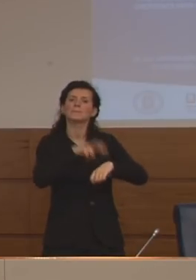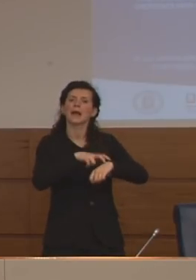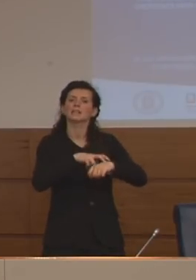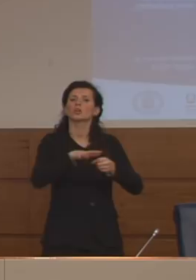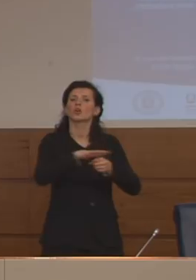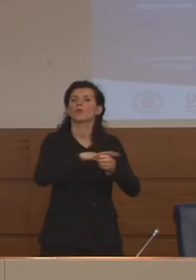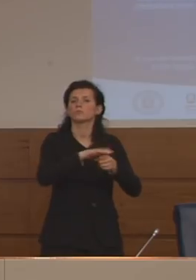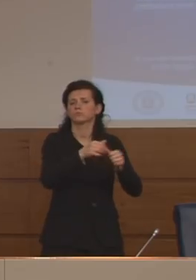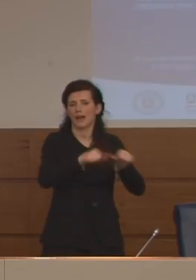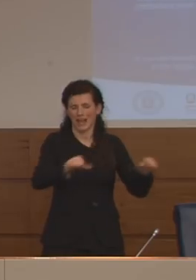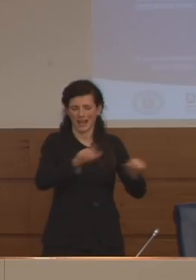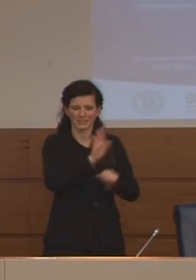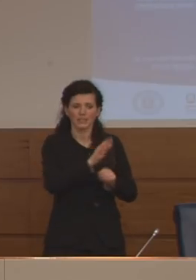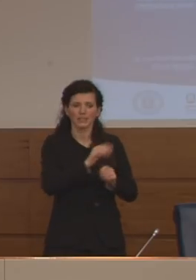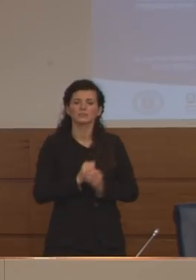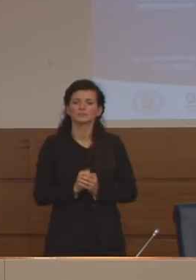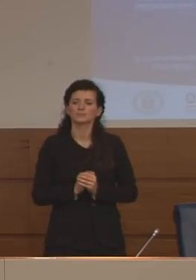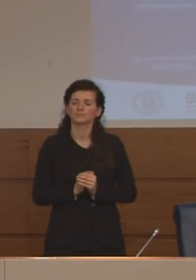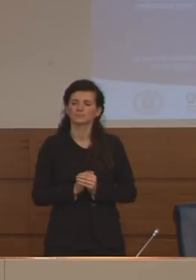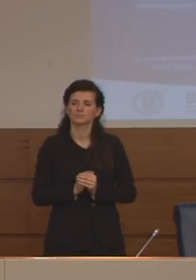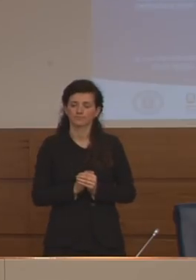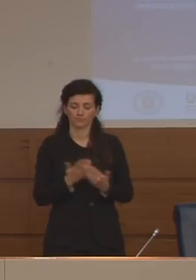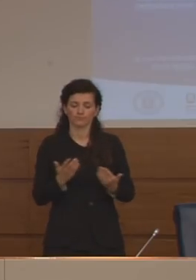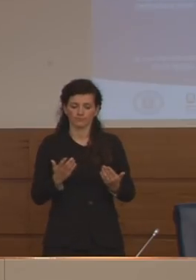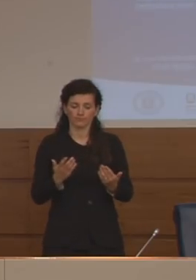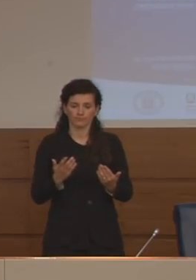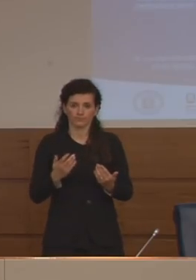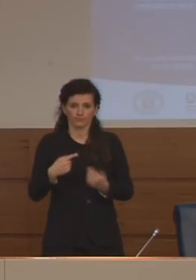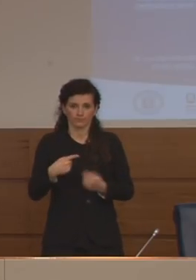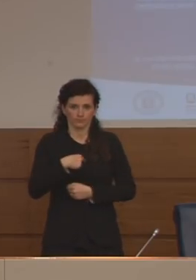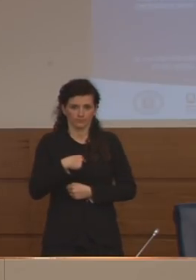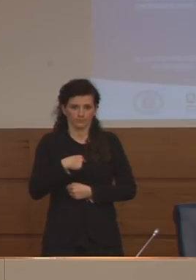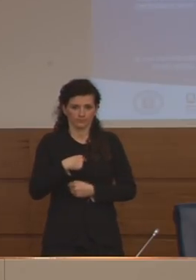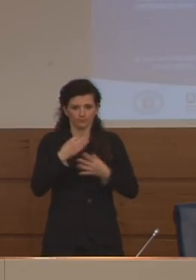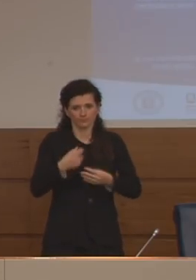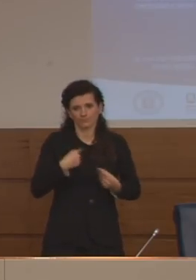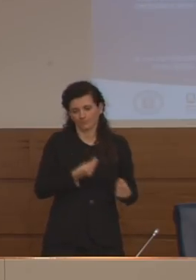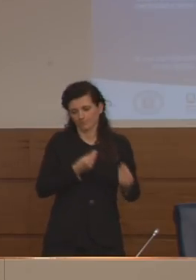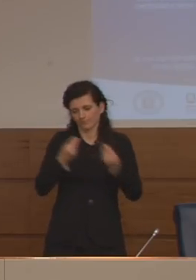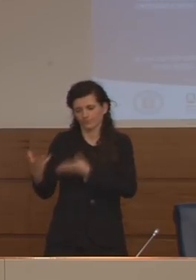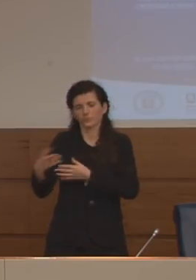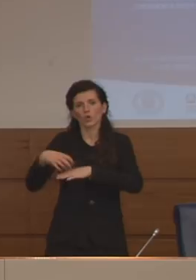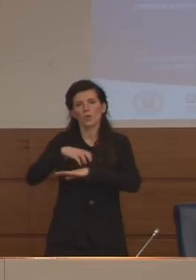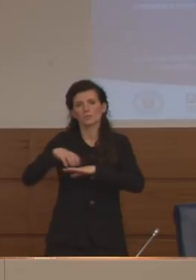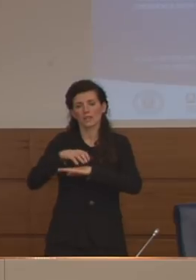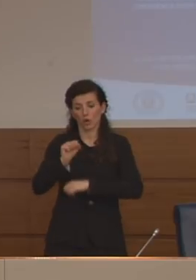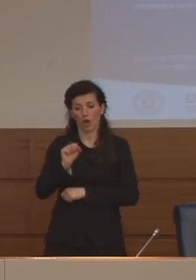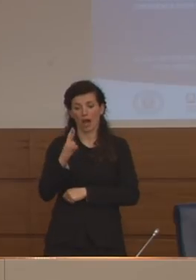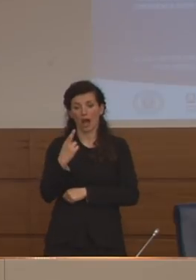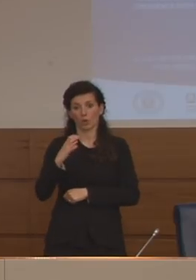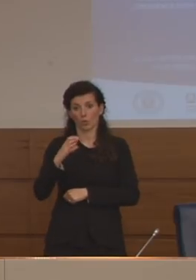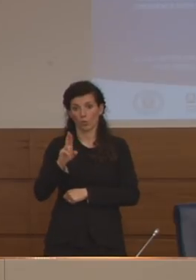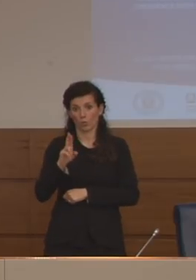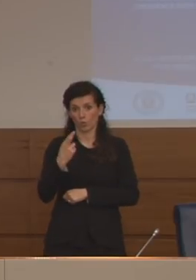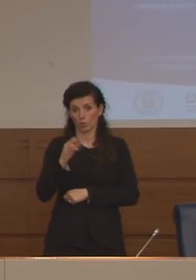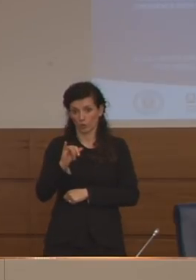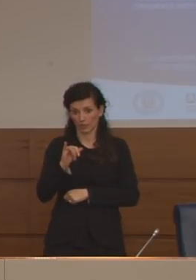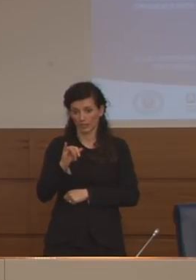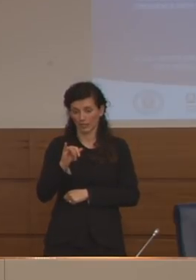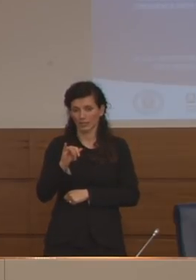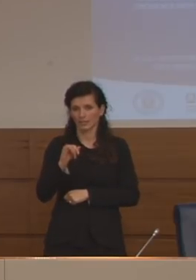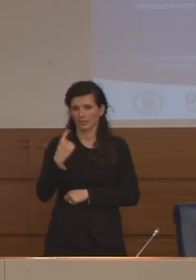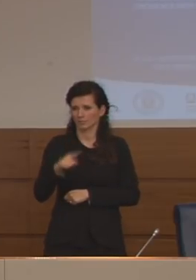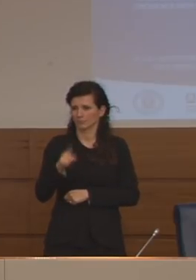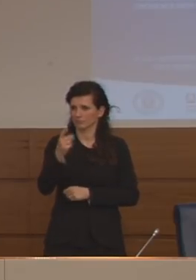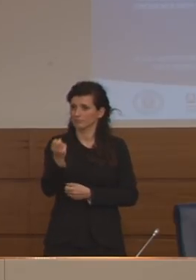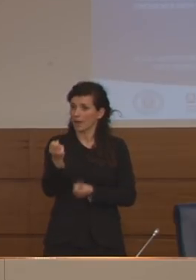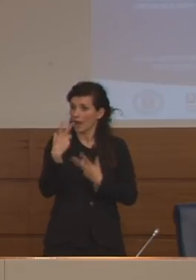io trasferirò al Commissario Arcuri, ovviamente, questa indicazione.